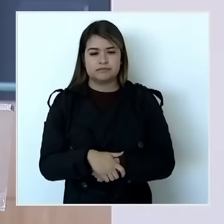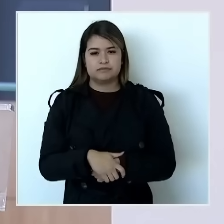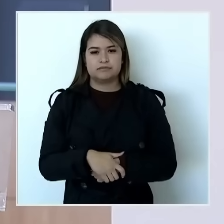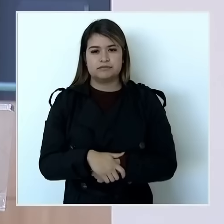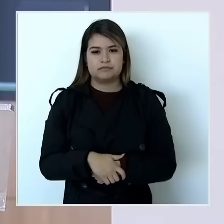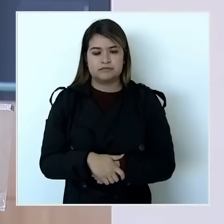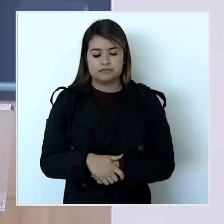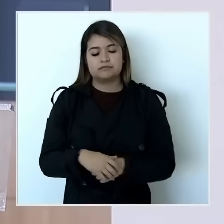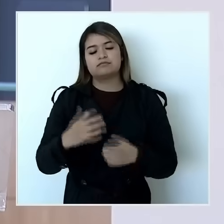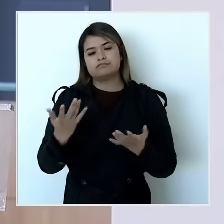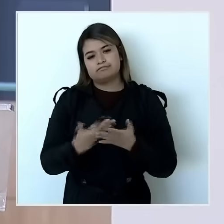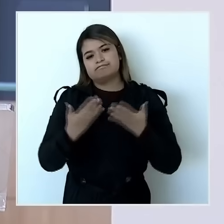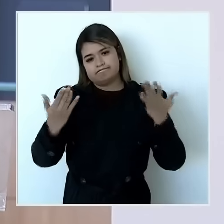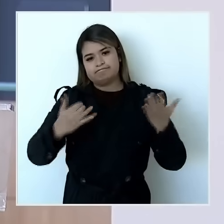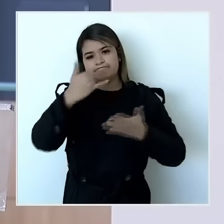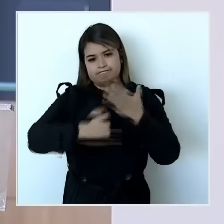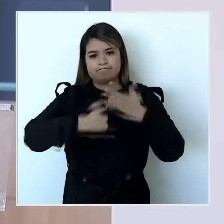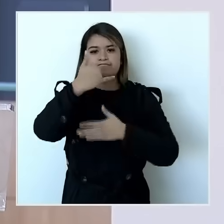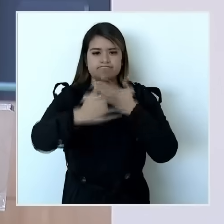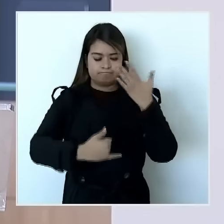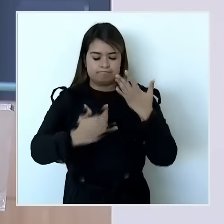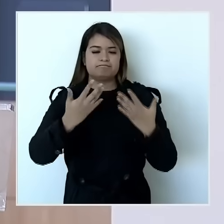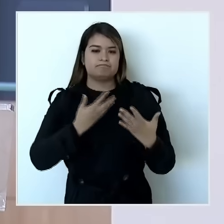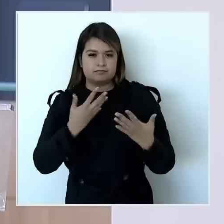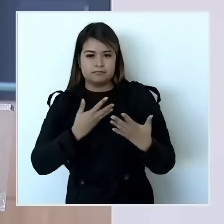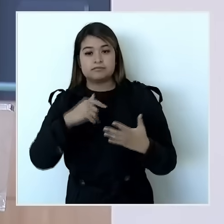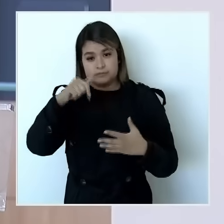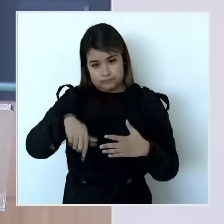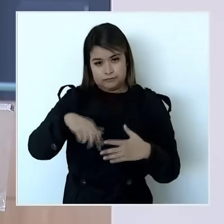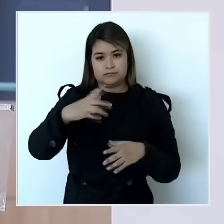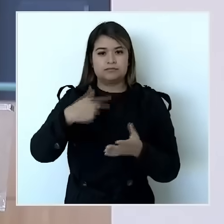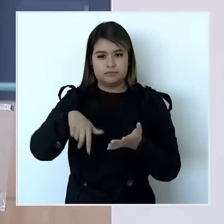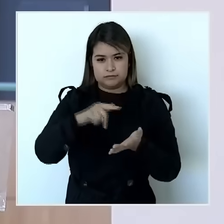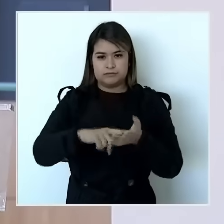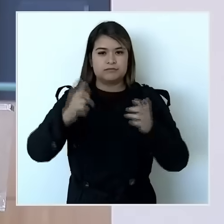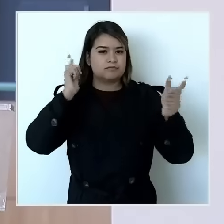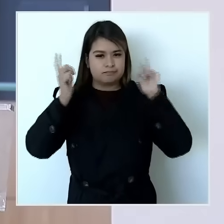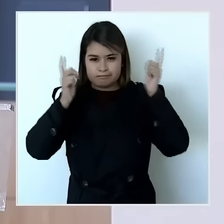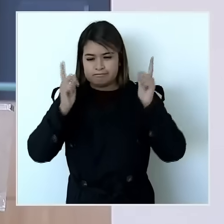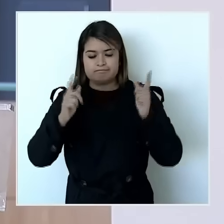Los proyectos que están en marcha solo aquí en Nuevo Laredo potencian nuevos